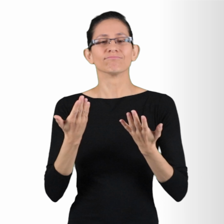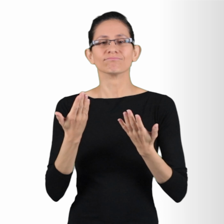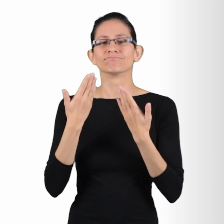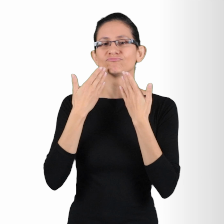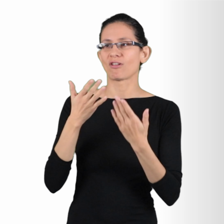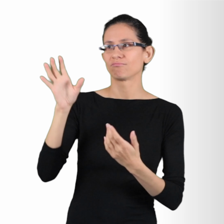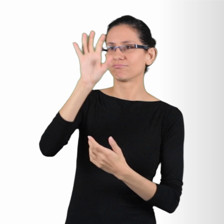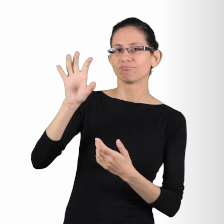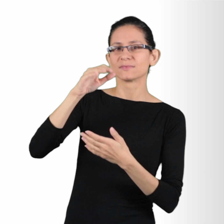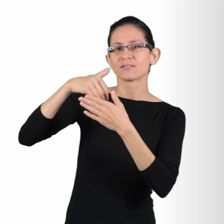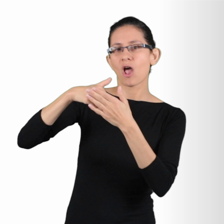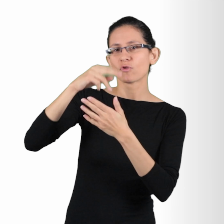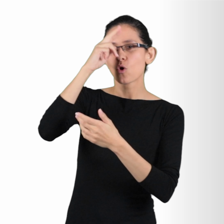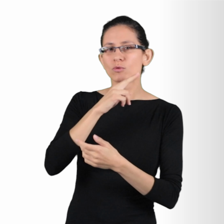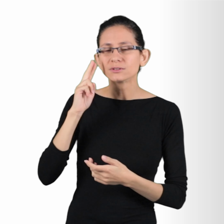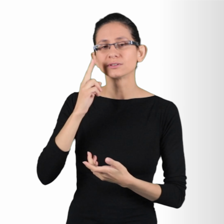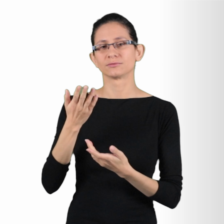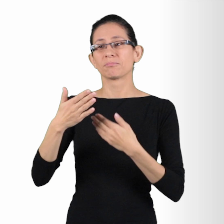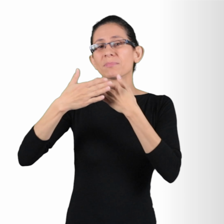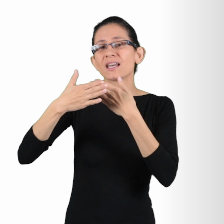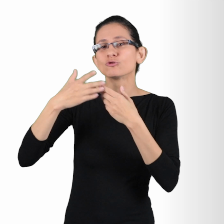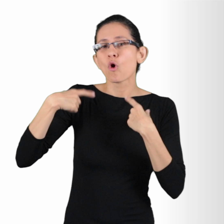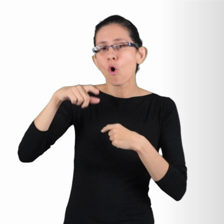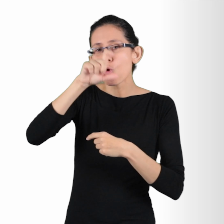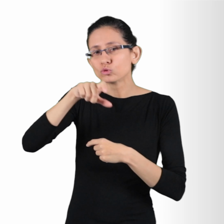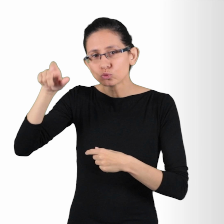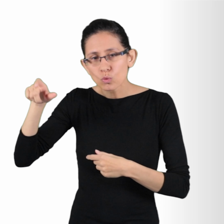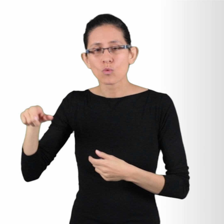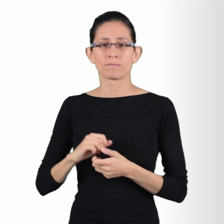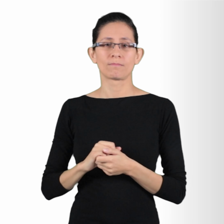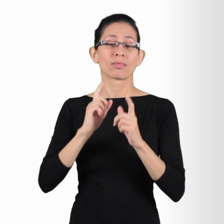Przez obserwację zachowań rodziców, bliskich,